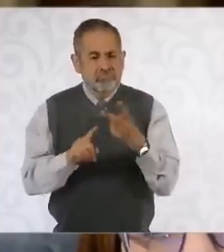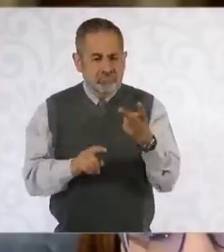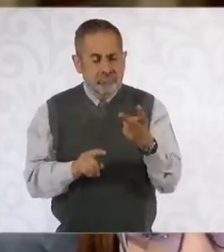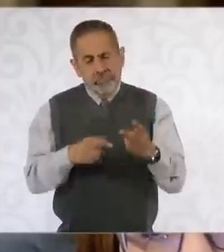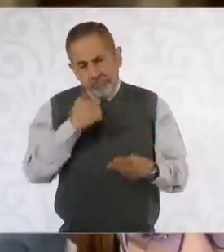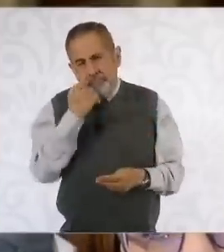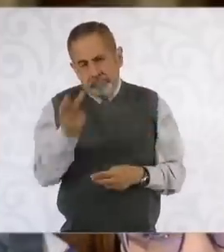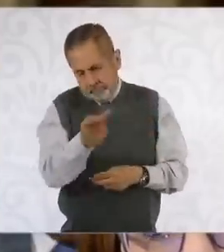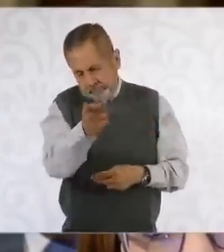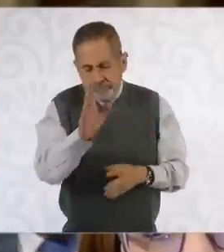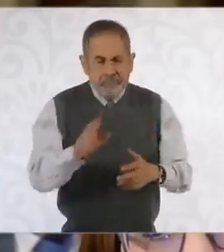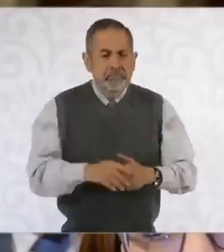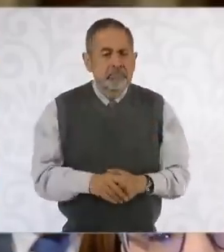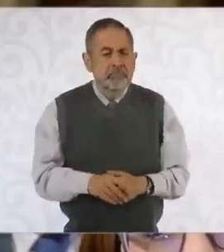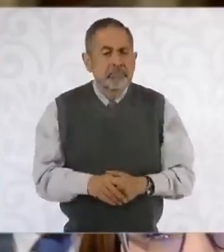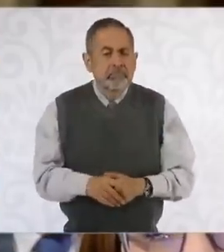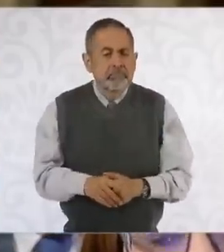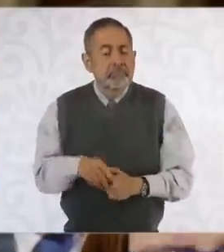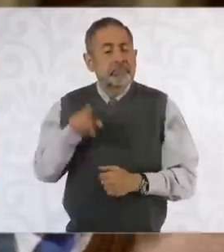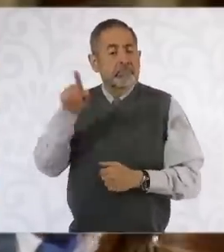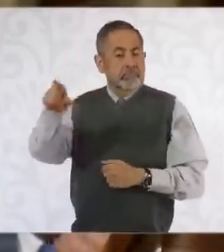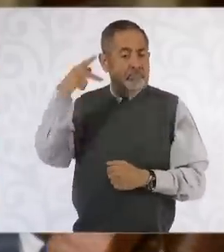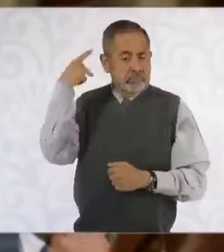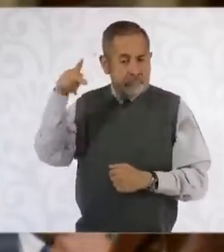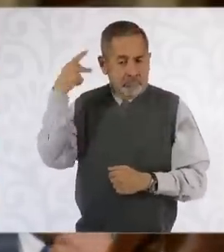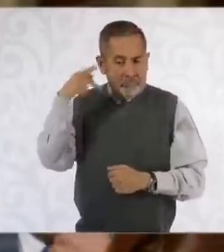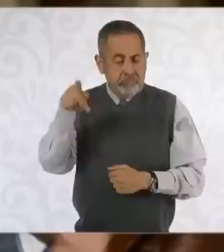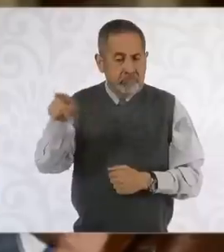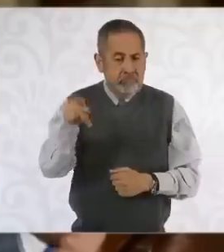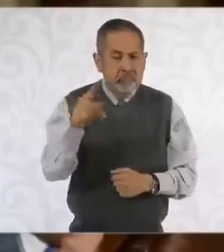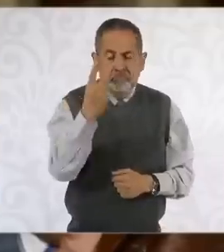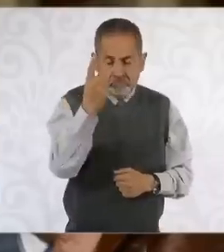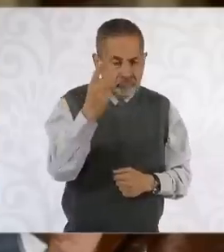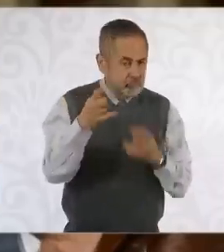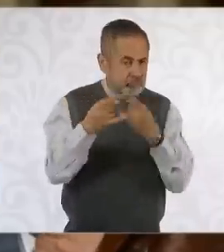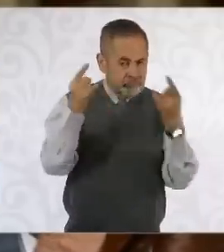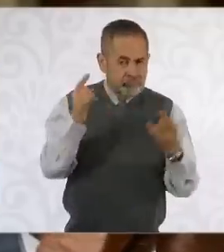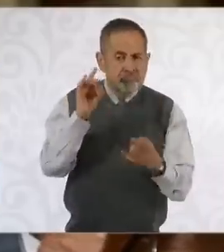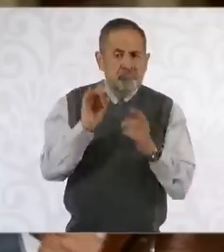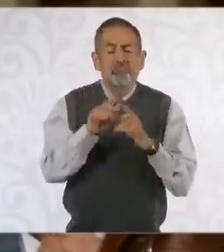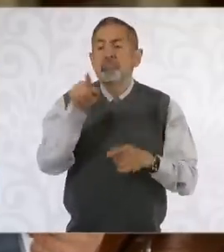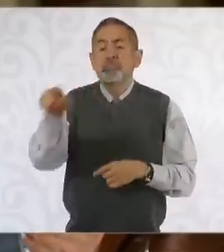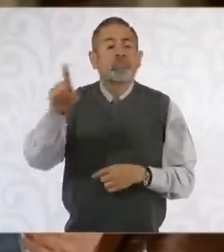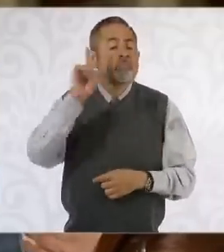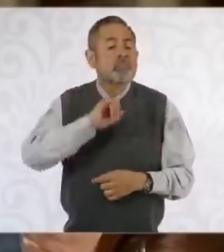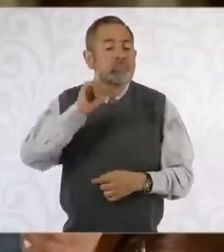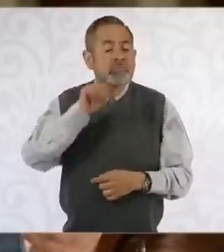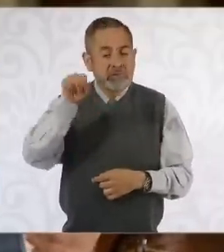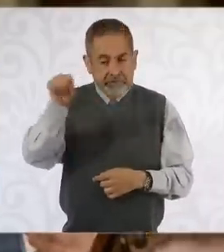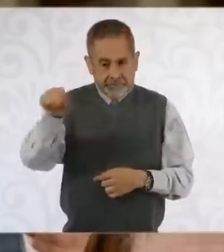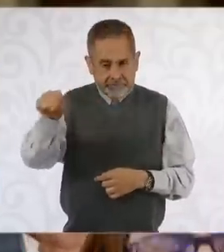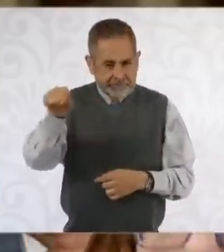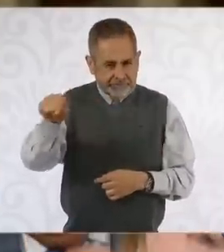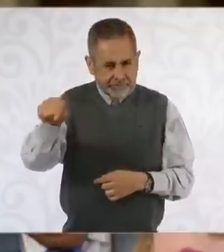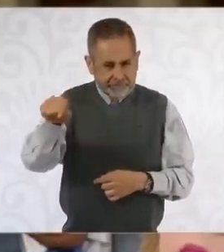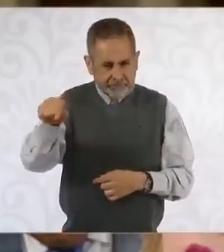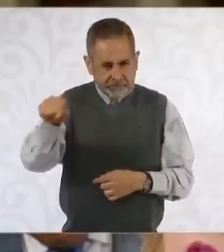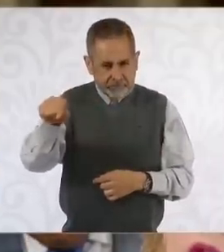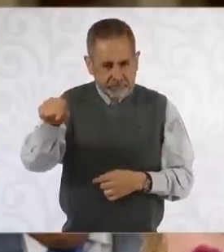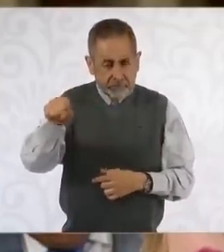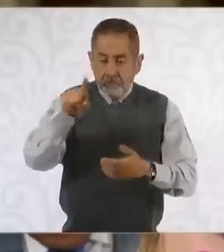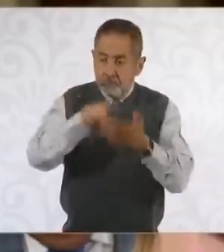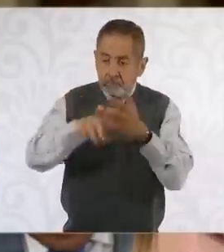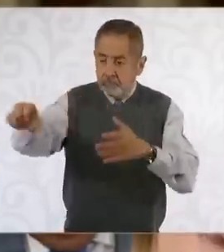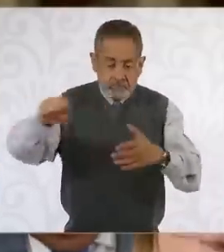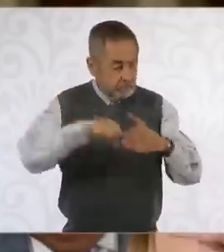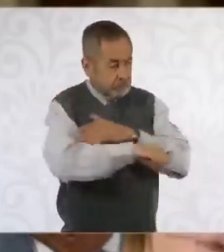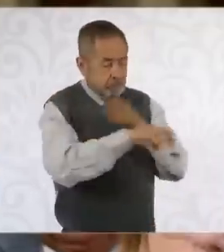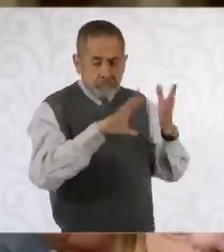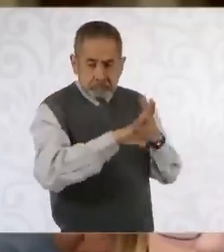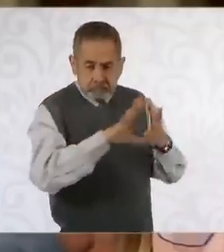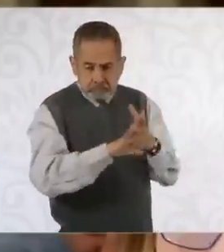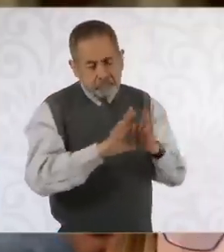pregunta en en Tehuacán Puebla eh Hay un caso de de una mujer Eh de que está en la cárcel pero ella